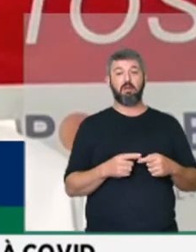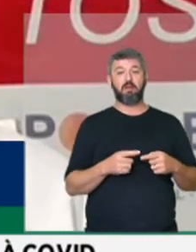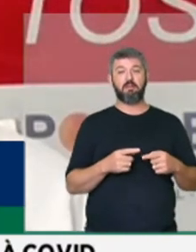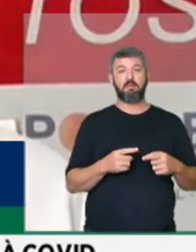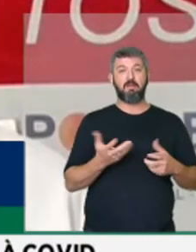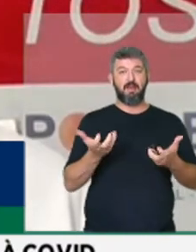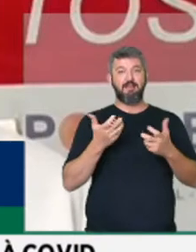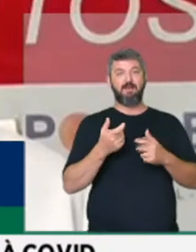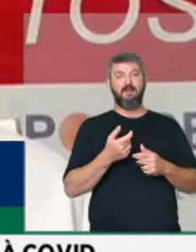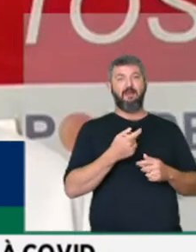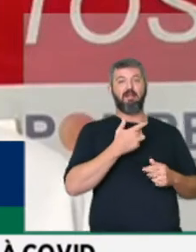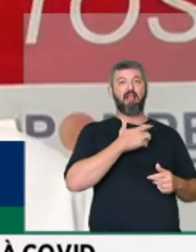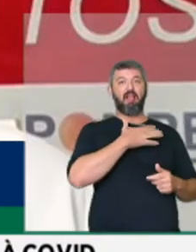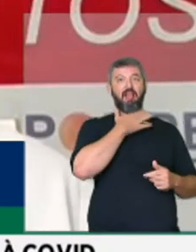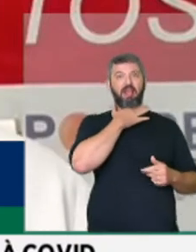HUMILDES, PARA OS MAIS POBRES, OS GRANDES PRIVILÉGIOS ELES